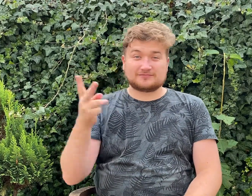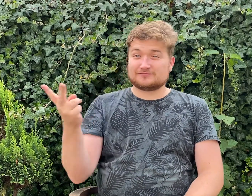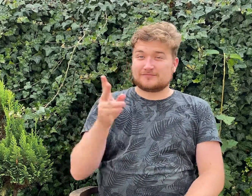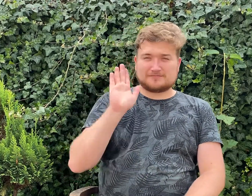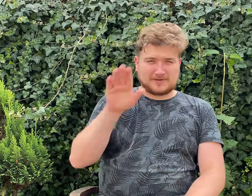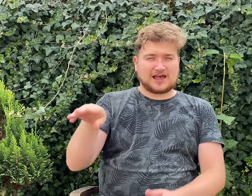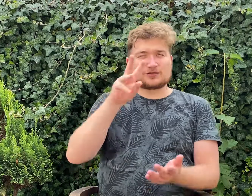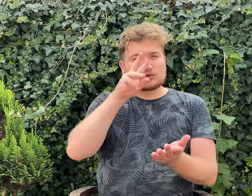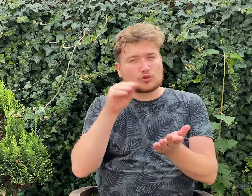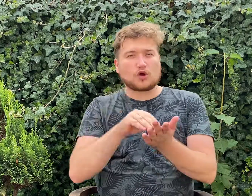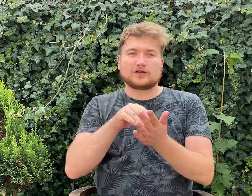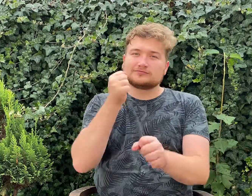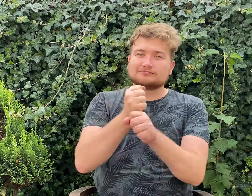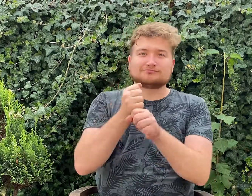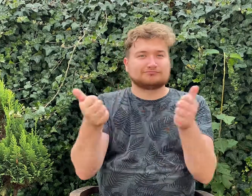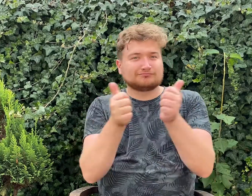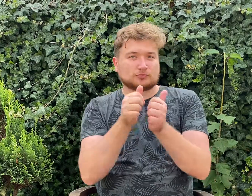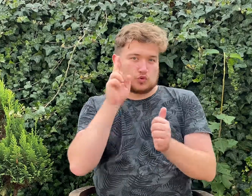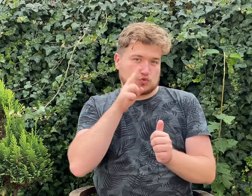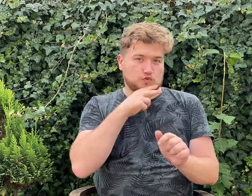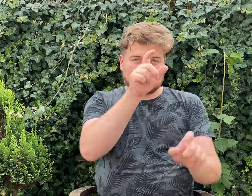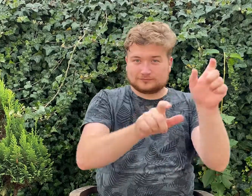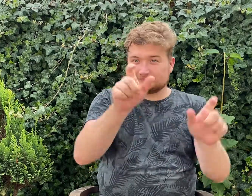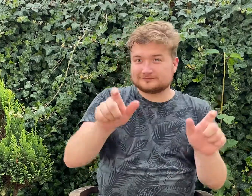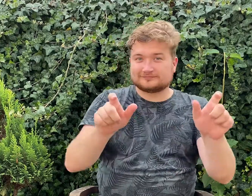które mają doświadczenie w pracy z Głuchymi.